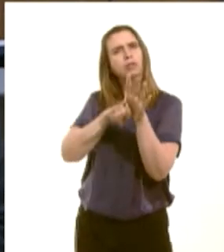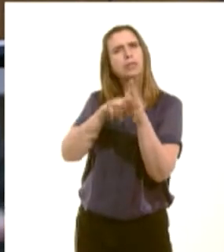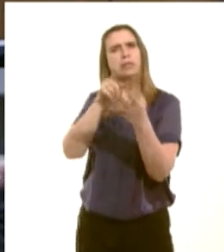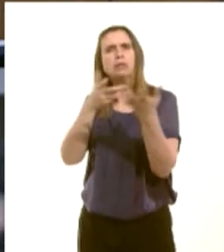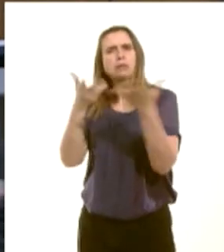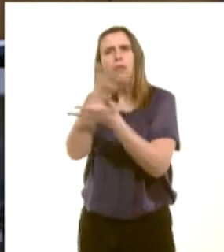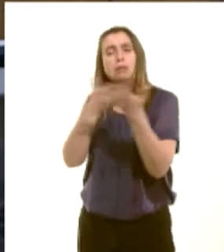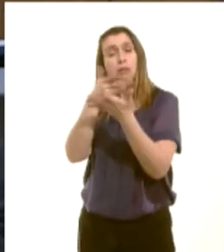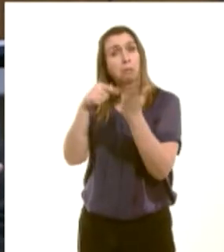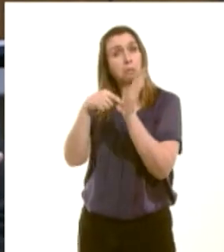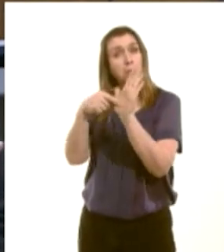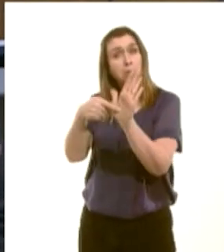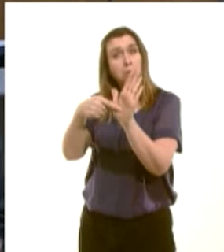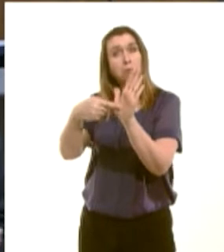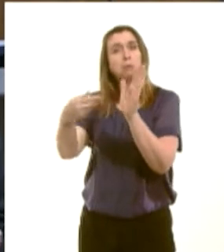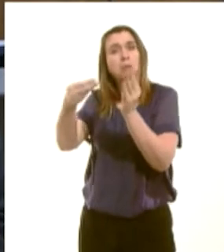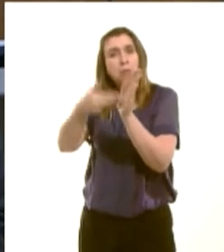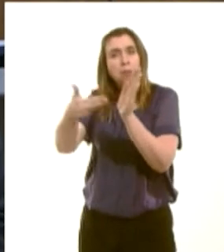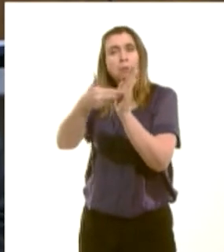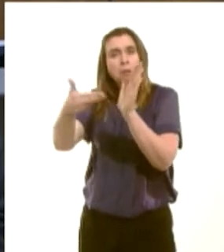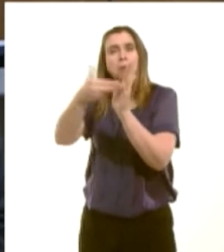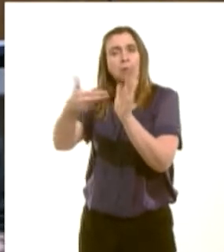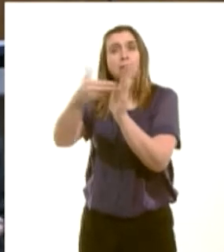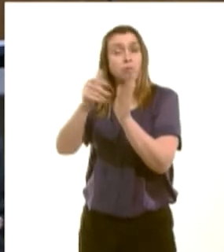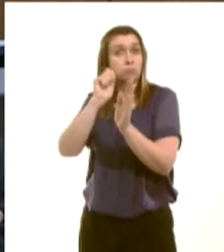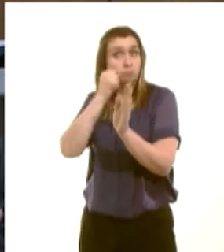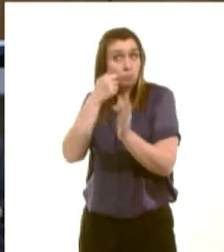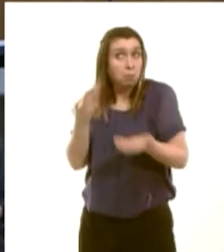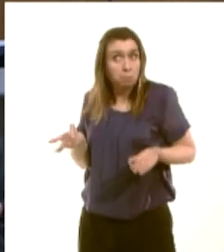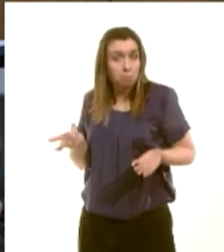bryd, achos maeír papur newydd gael ei gyhoeddi, ond, wrth gwrs, byddai pawb yn moyn gweld